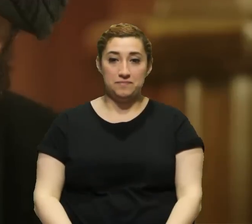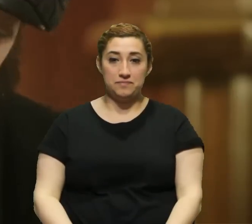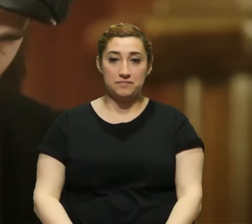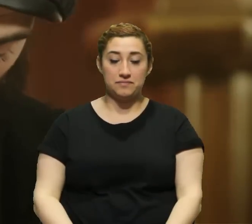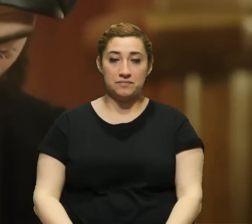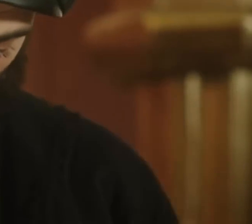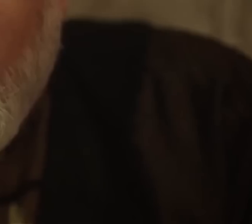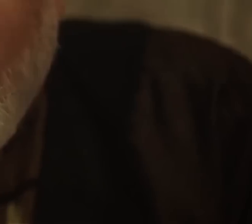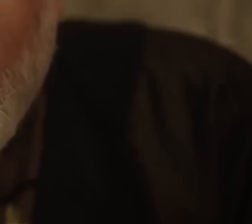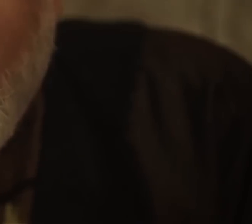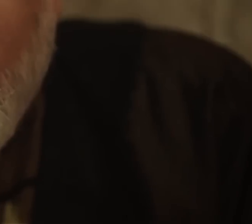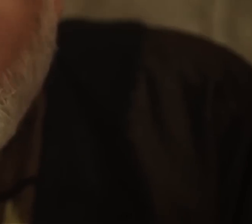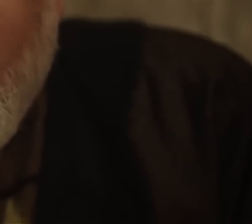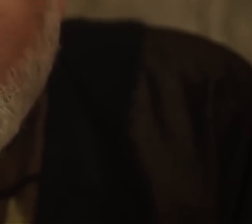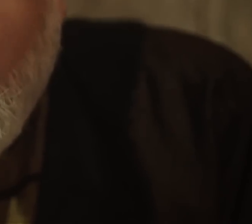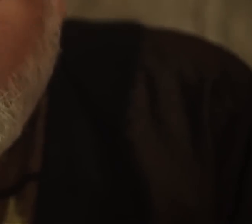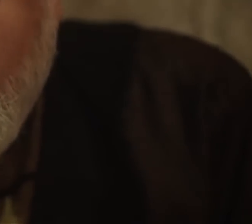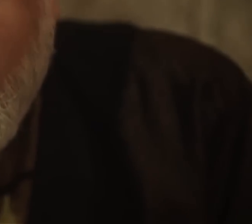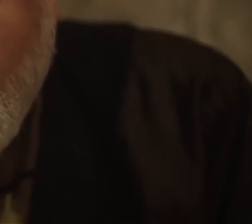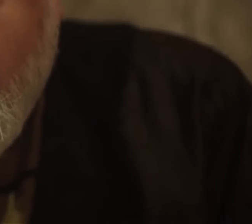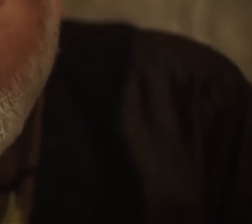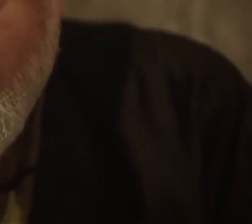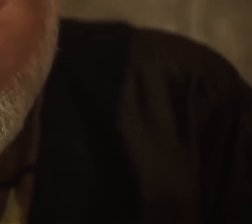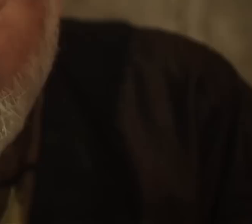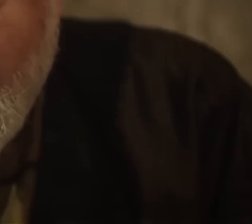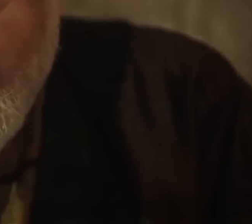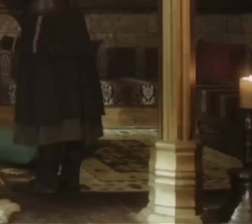(Müzik - Gerilim)